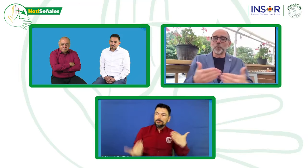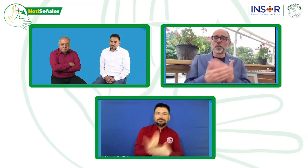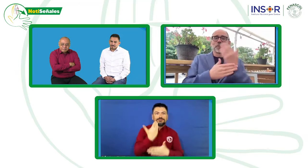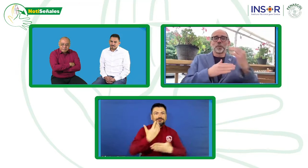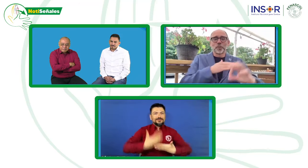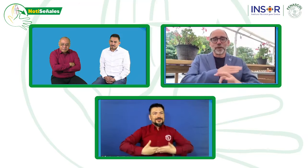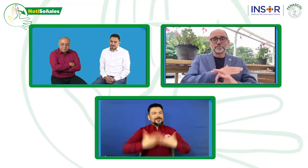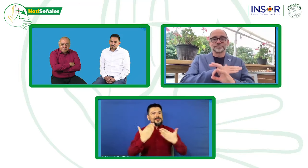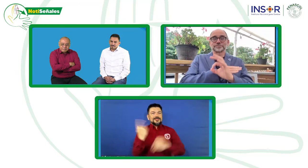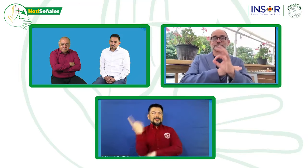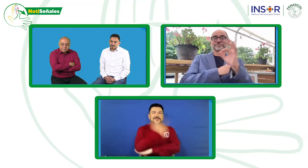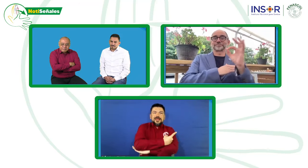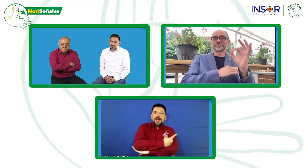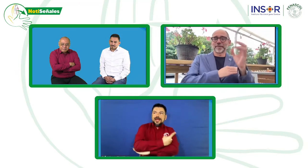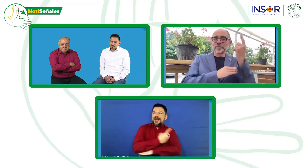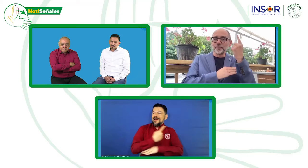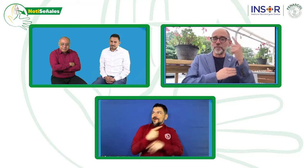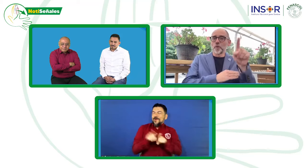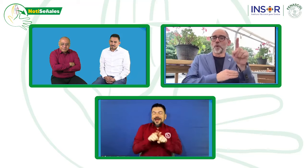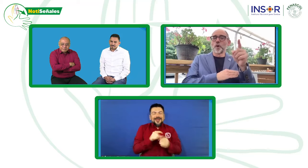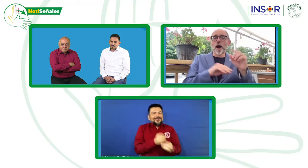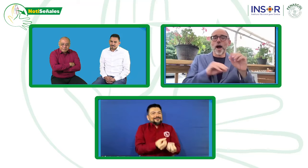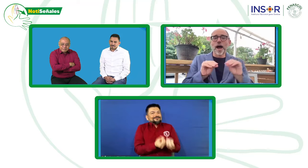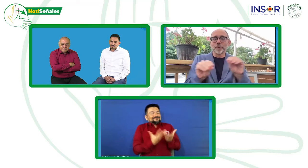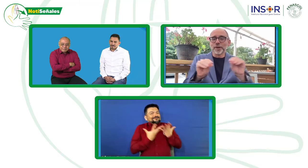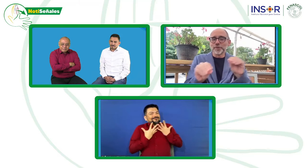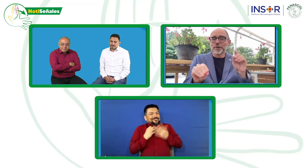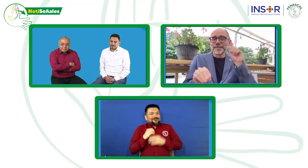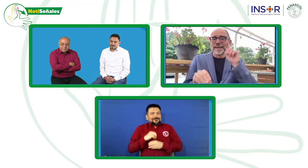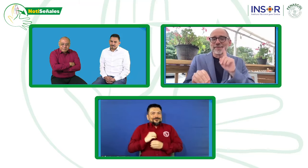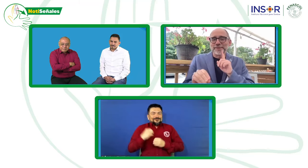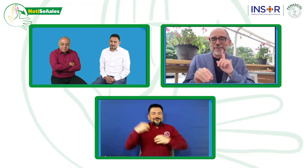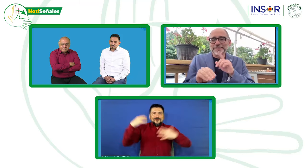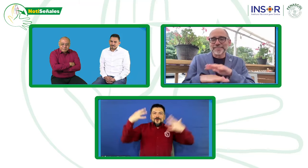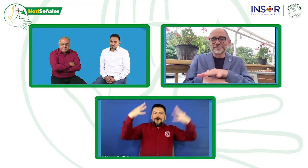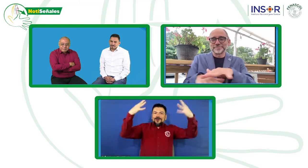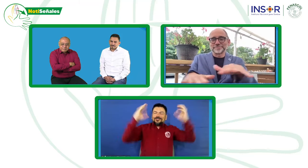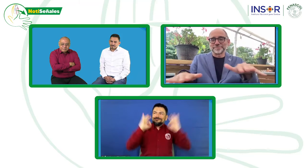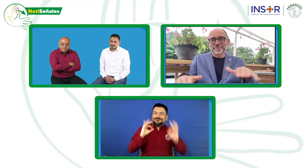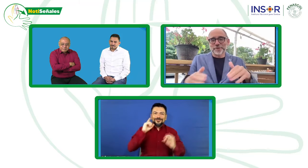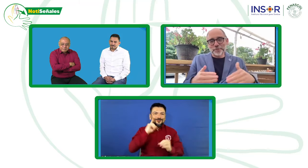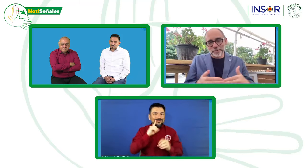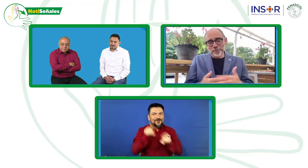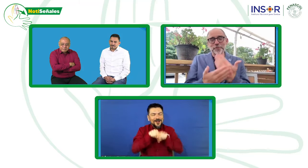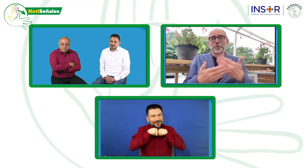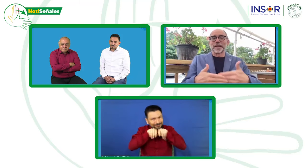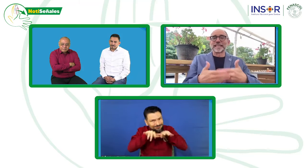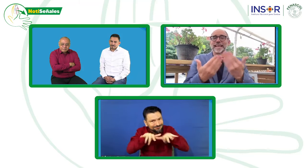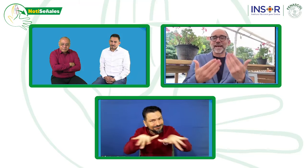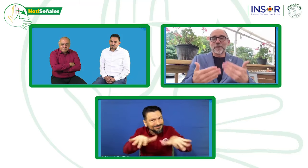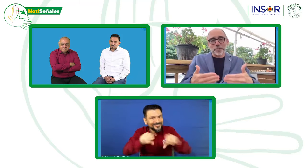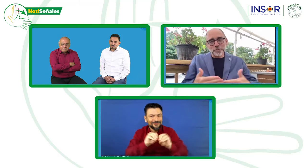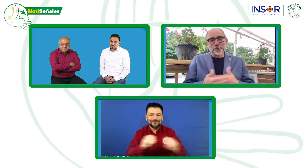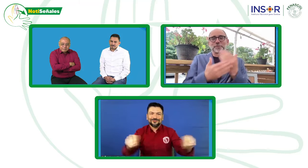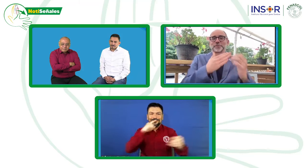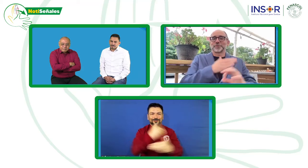Eres un líder que ha mostrado eso allí en Colombia. Y qué bueno que esto en Colombia sea